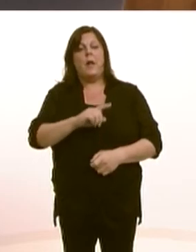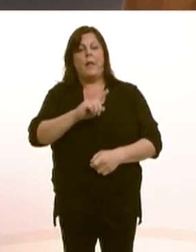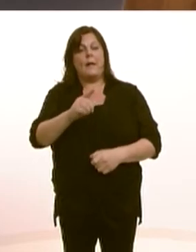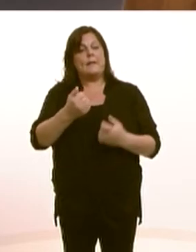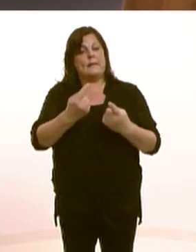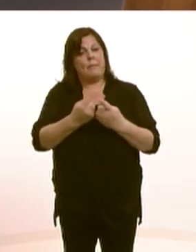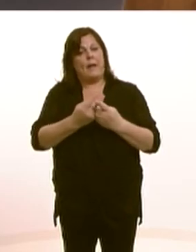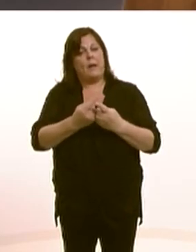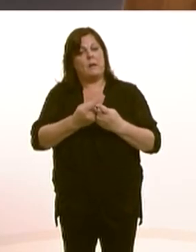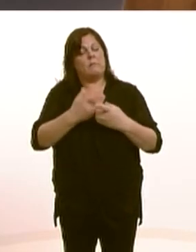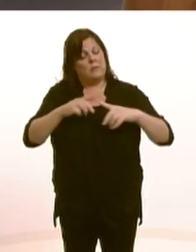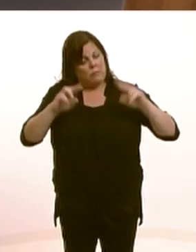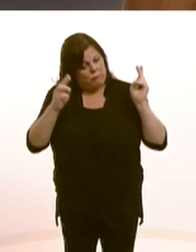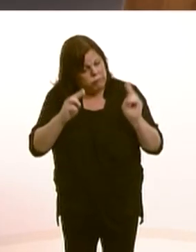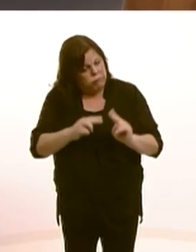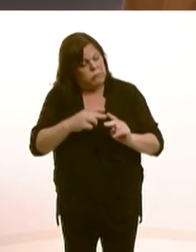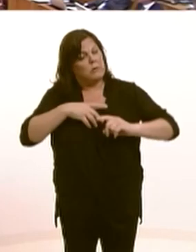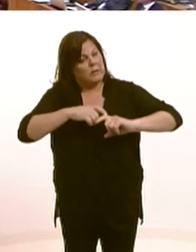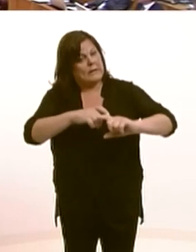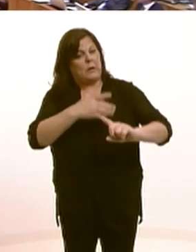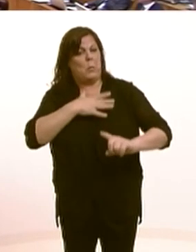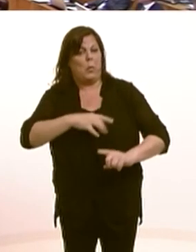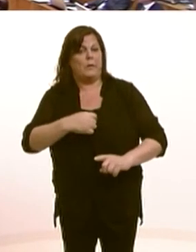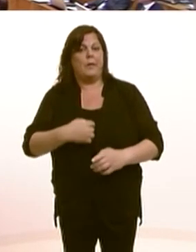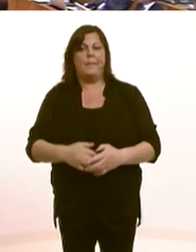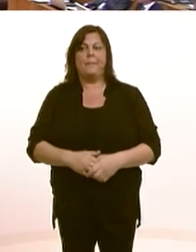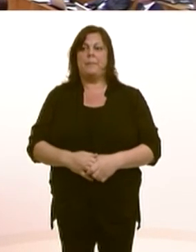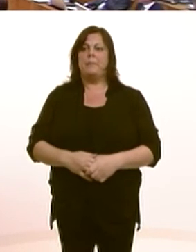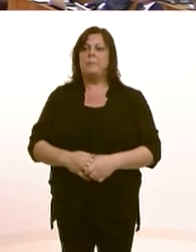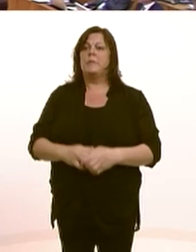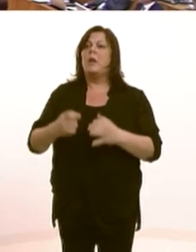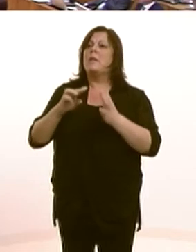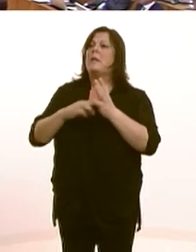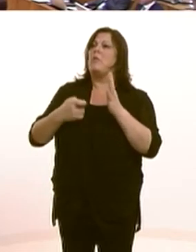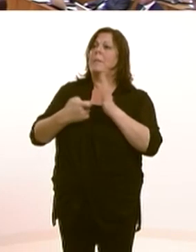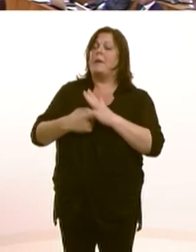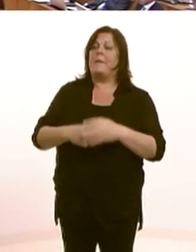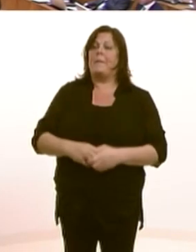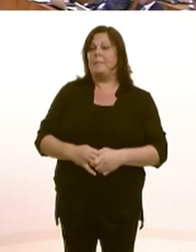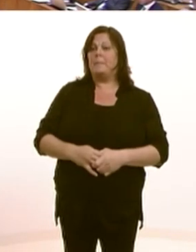A wnaiff y Prif Weinidog roiír wybodaeth ddiweddaraf am ddatganoli trethi? OAQ(5)0150(FM) Carwyn Jones: Yes.